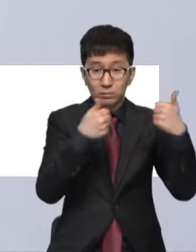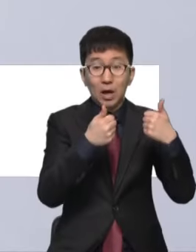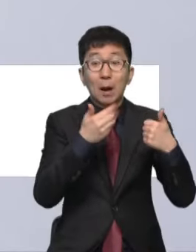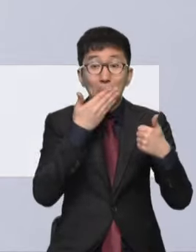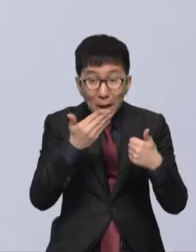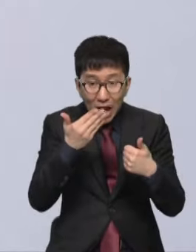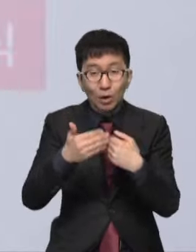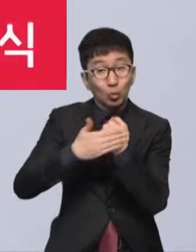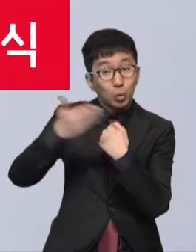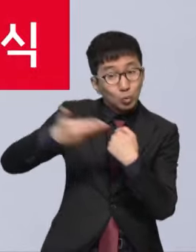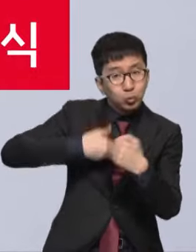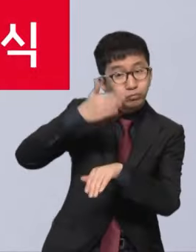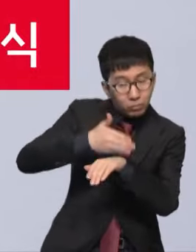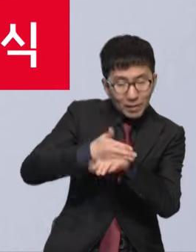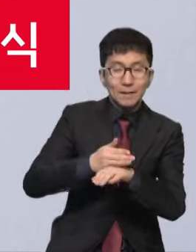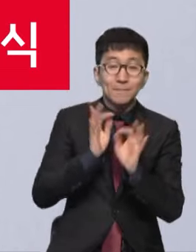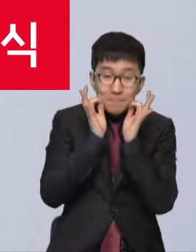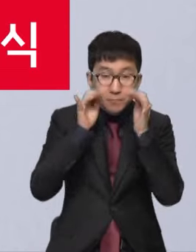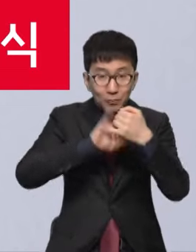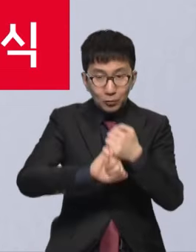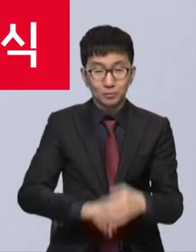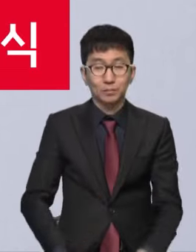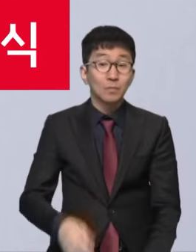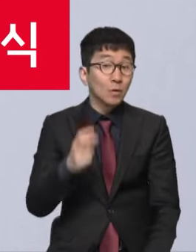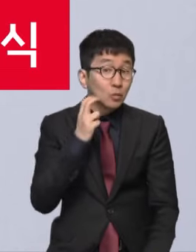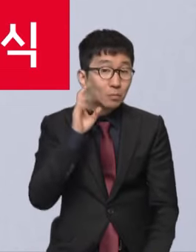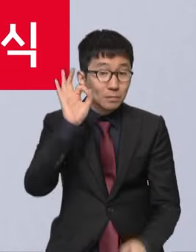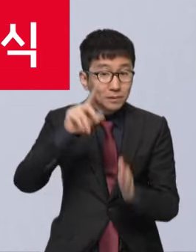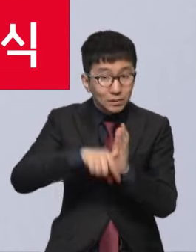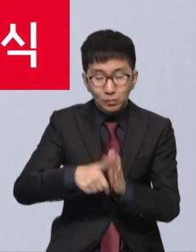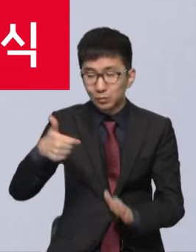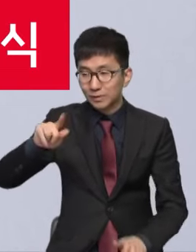(기자) 송파병에서는 김근식 전 당협위원장이 공천을 받아 민주당 남인순